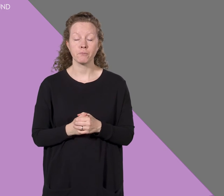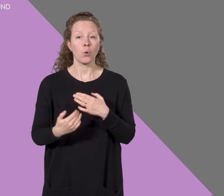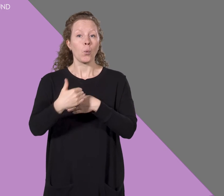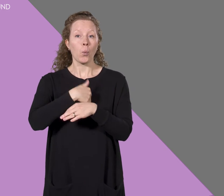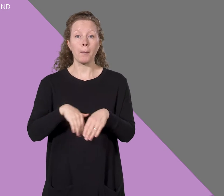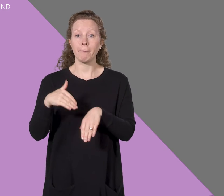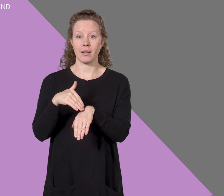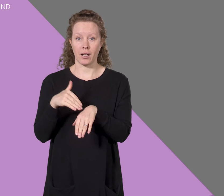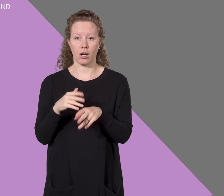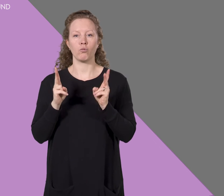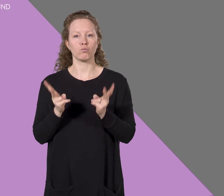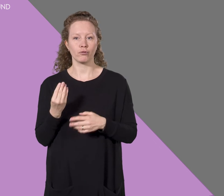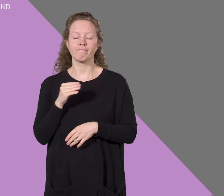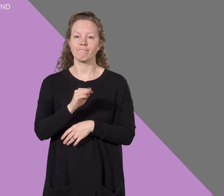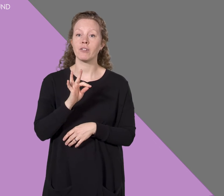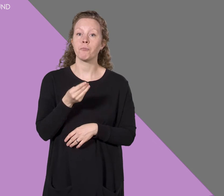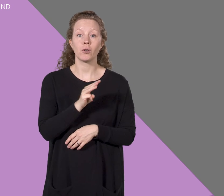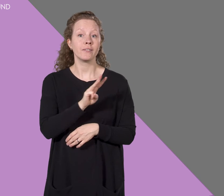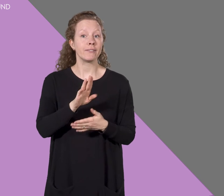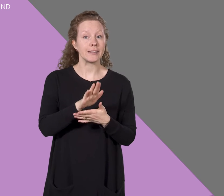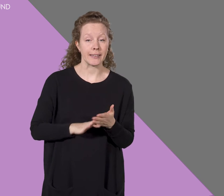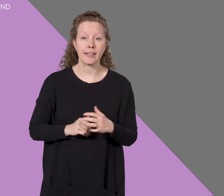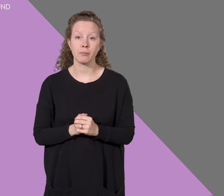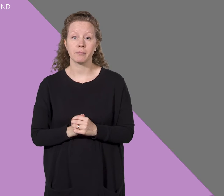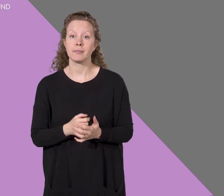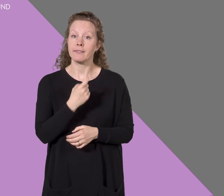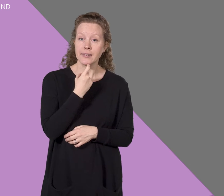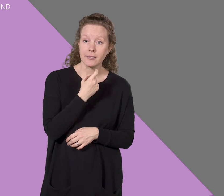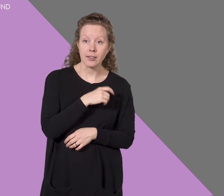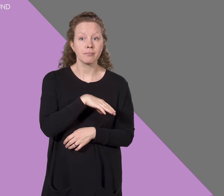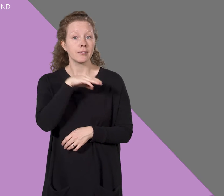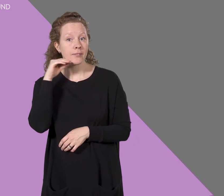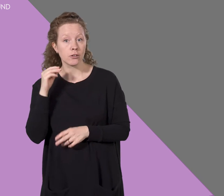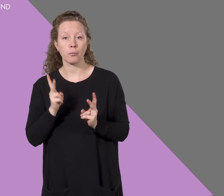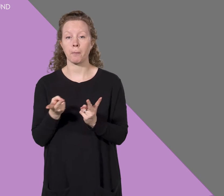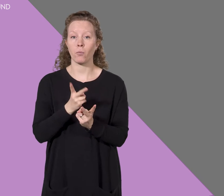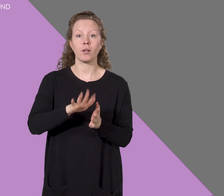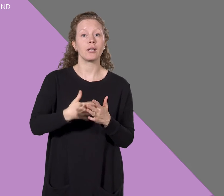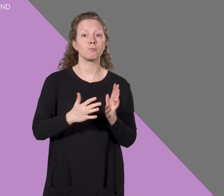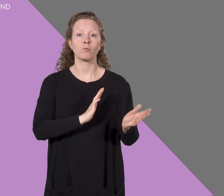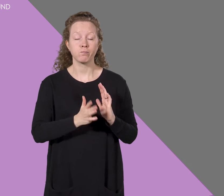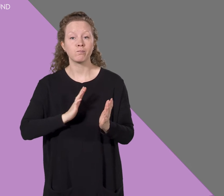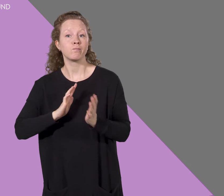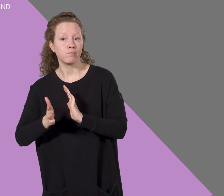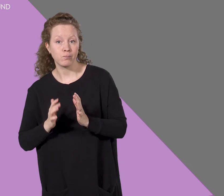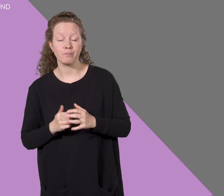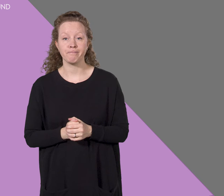Även kundmeddelandena finns på den tillfälliga webbplatsen, - på både finska, svenska och de båda inhemska teckenspråken.